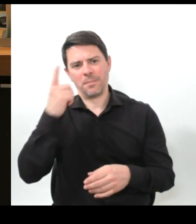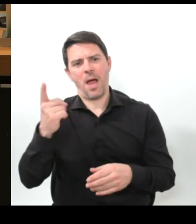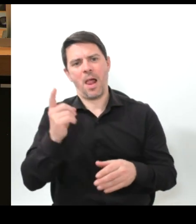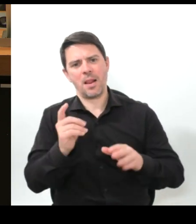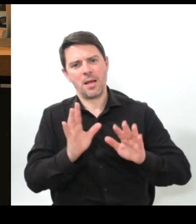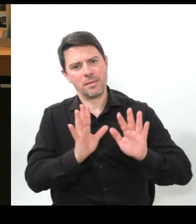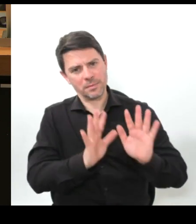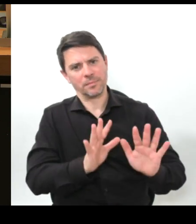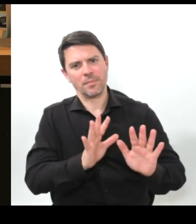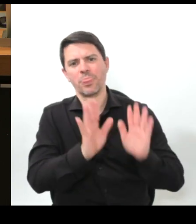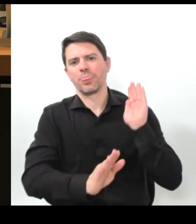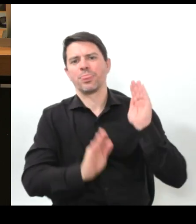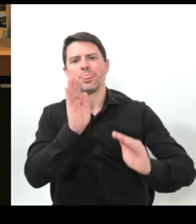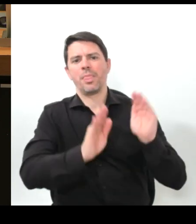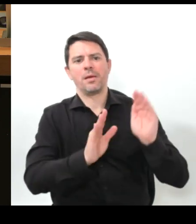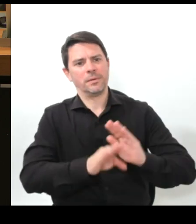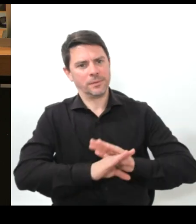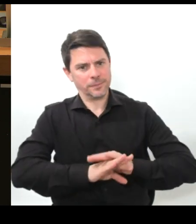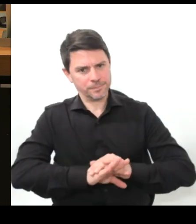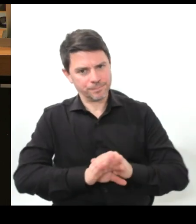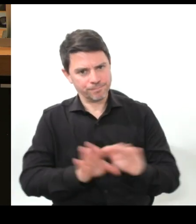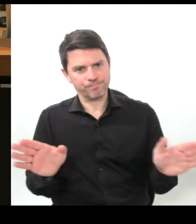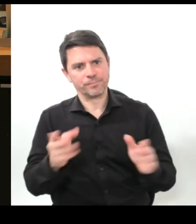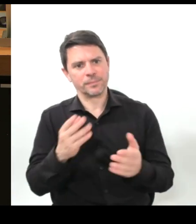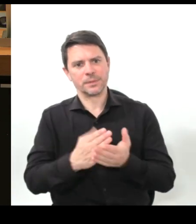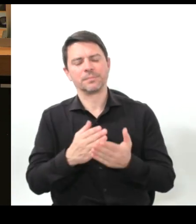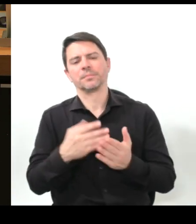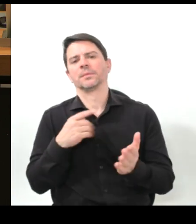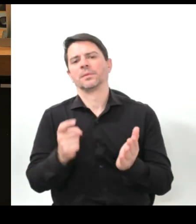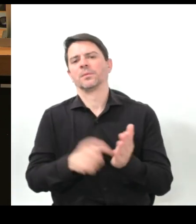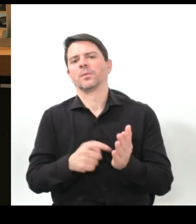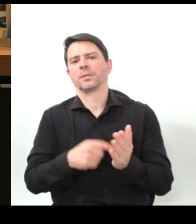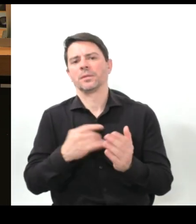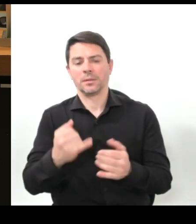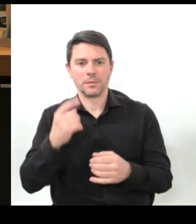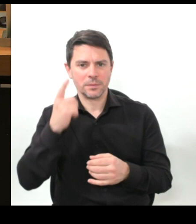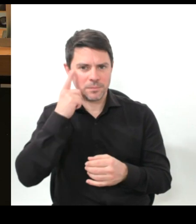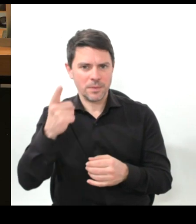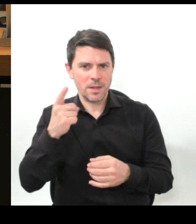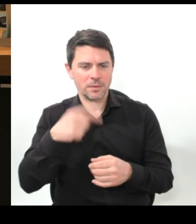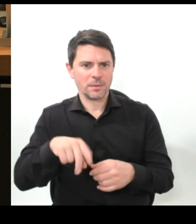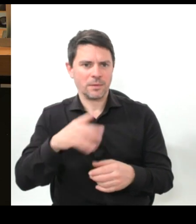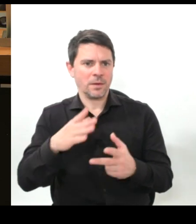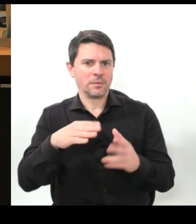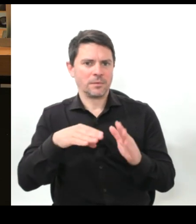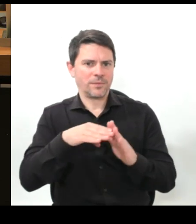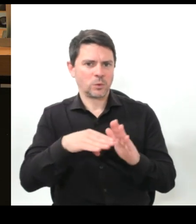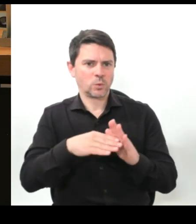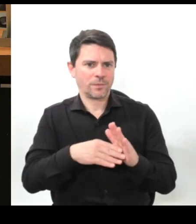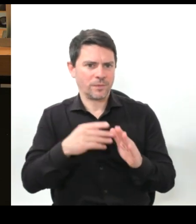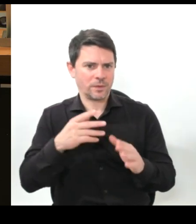mehrfach erläutert habe in Berlin eine ziemlich dumme Idee ist, Herr Schröder, mit Solar Energie, die ganze Stadt oder